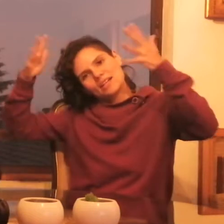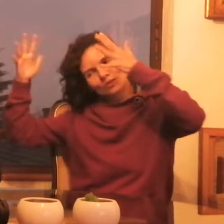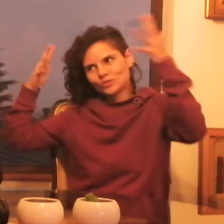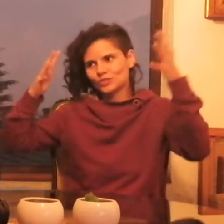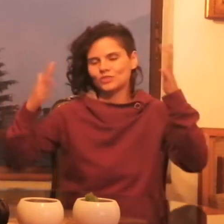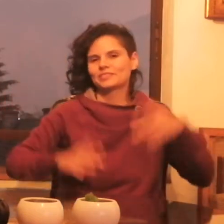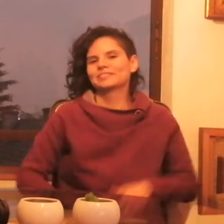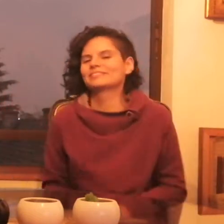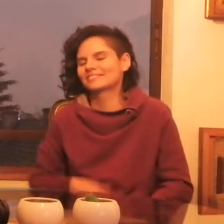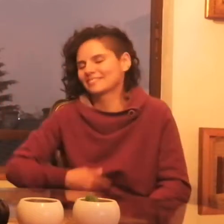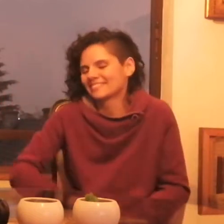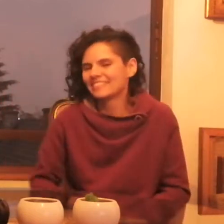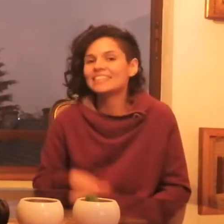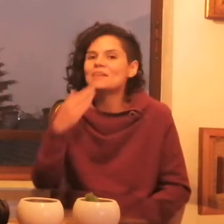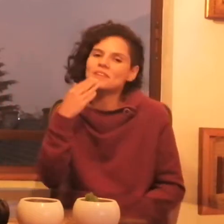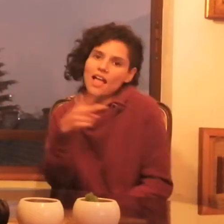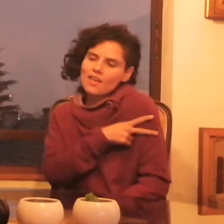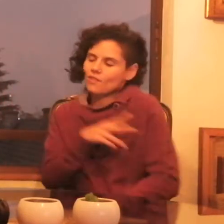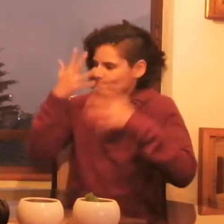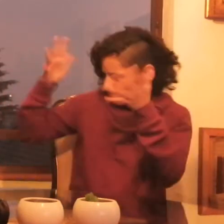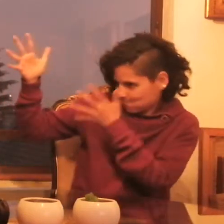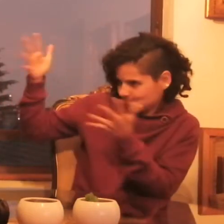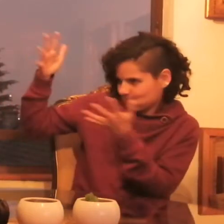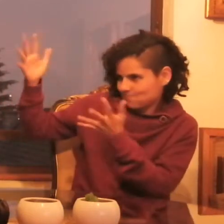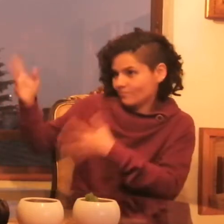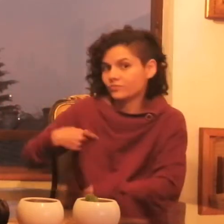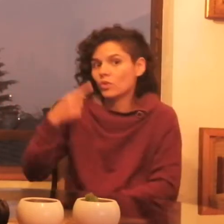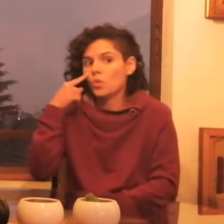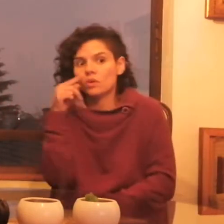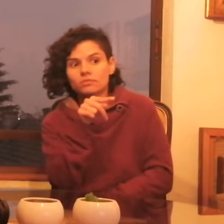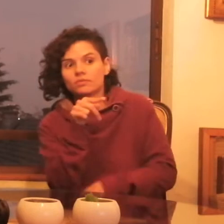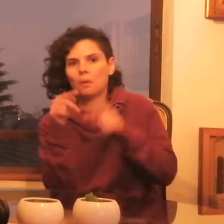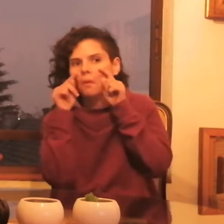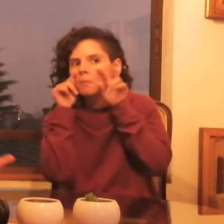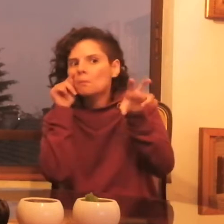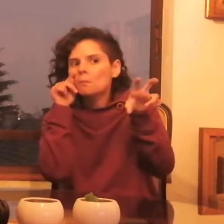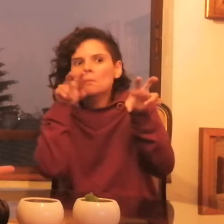universo y a la Bernie por haber estado aquí con un ojo en los controles y un ojo en la entrevista